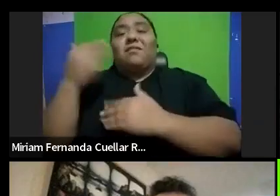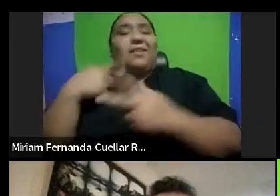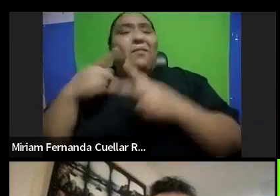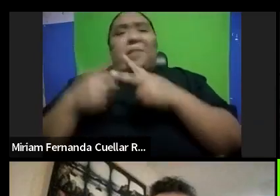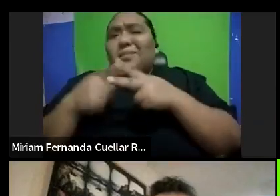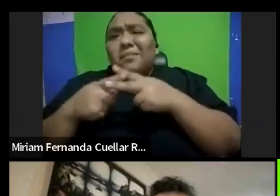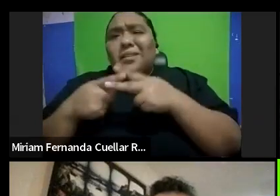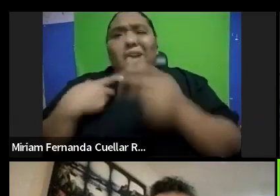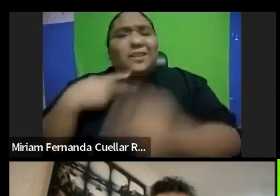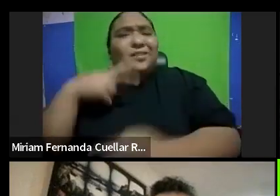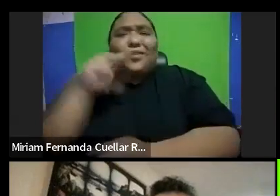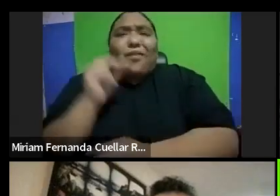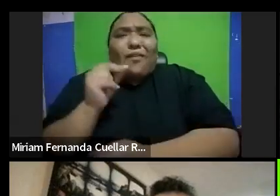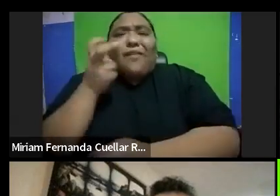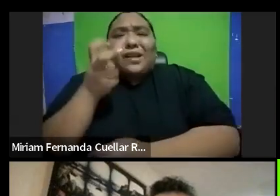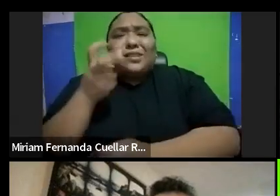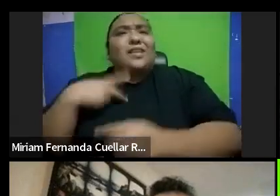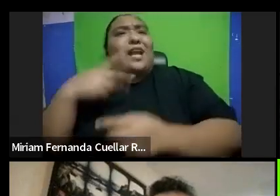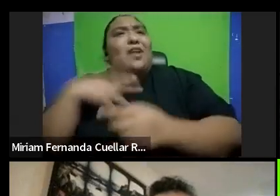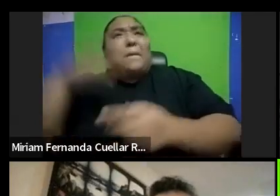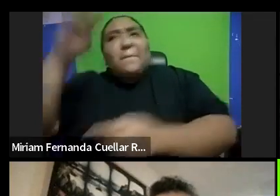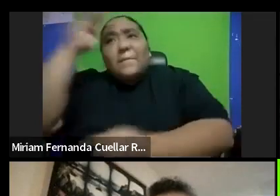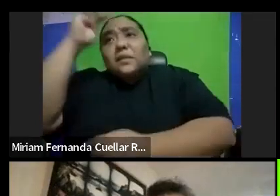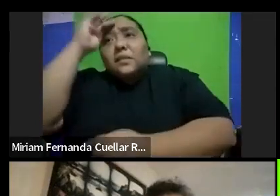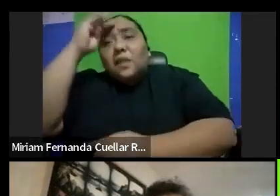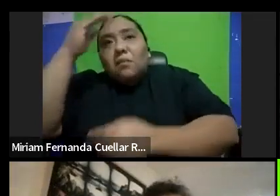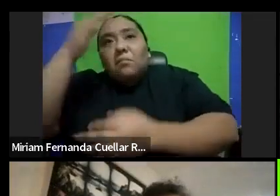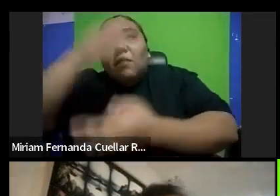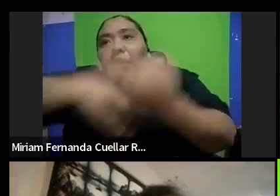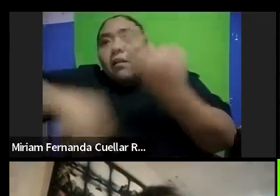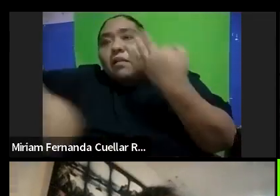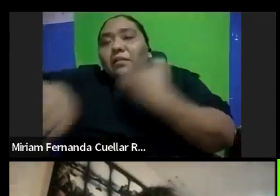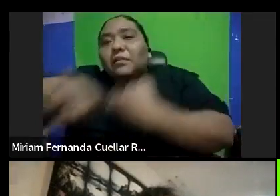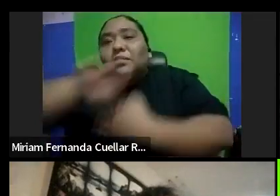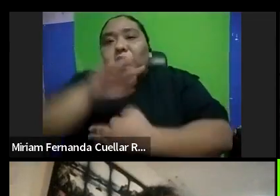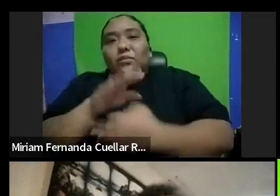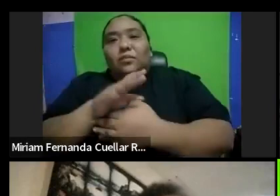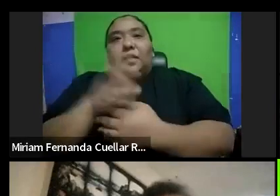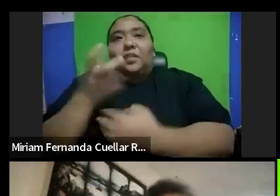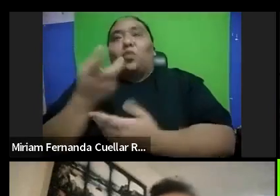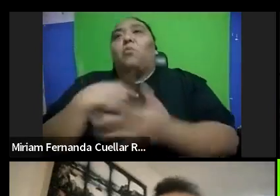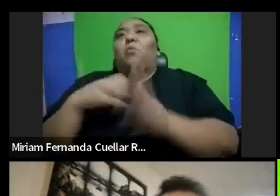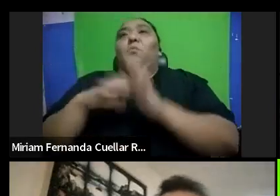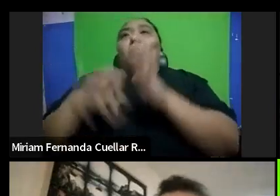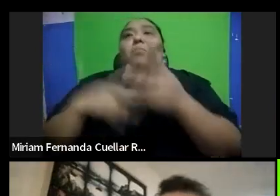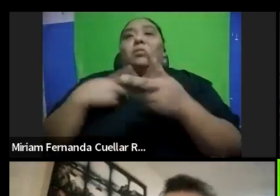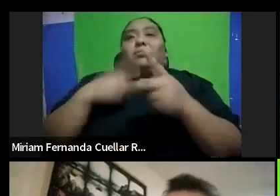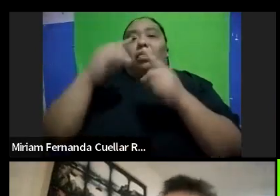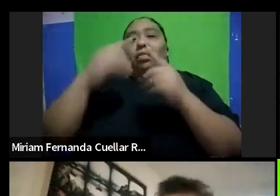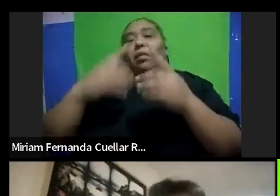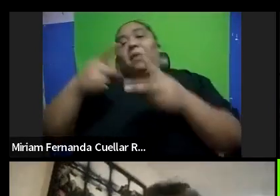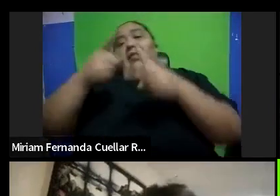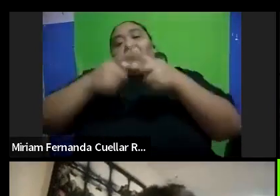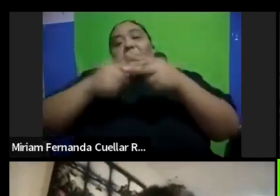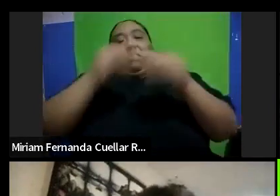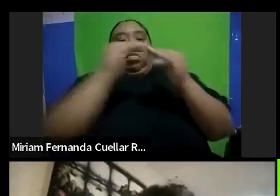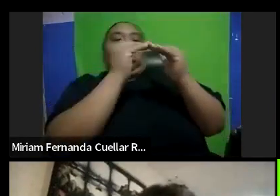de algo inalcanzable No de algo inalcanzable No es algo que se debe de se debe de pensar para todos o si es o si es pensar la democratización de las